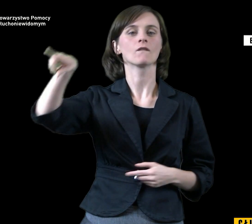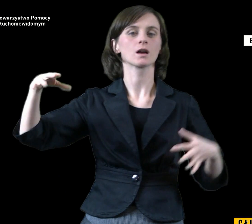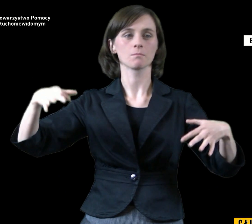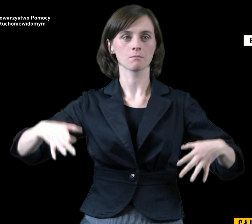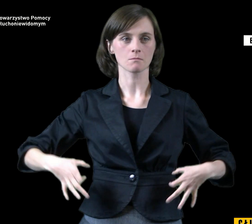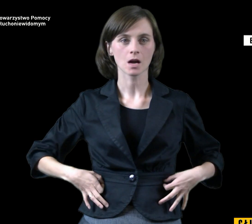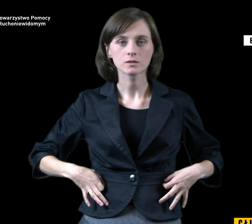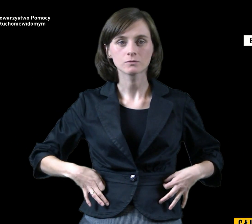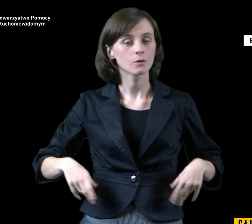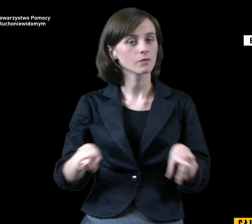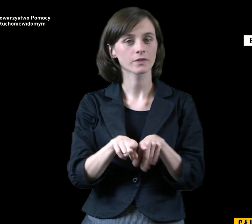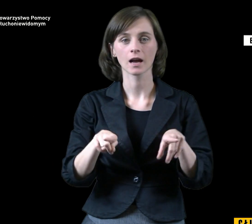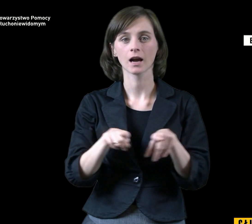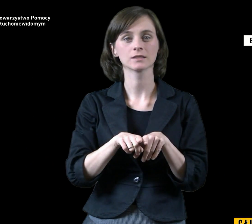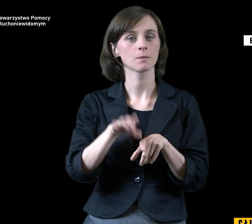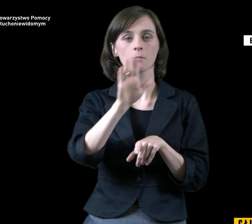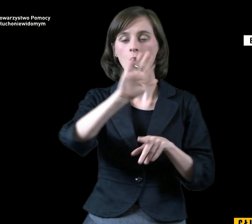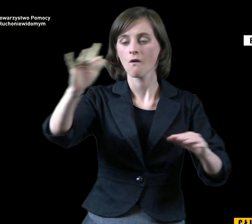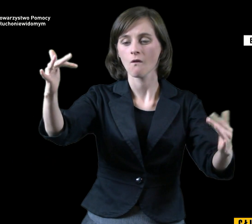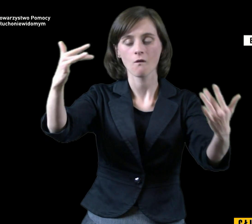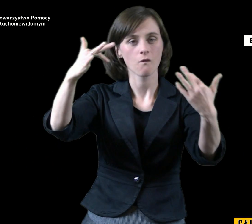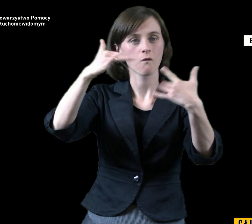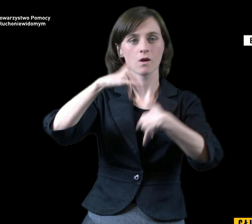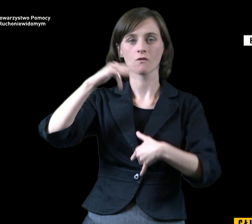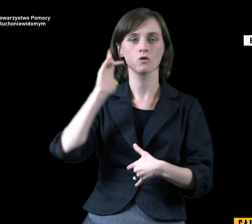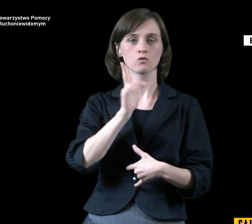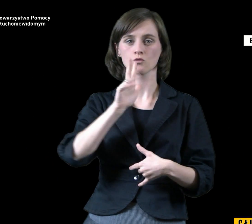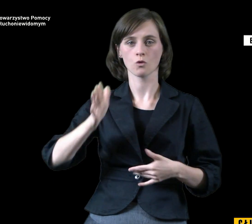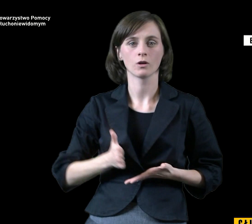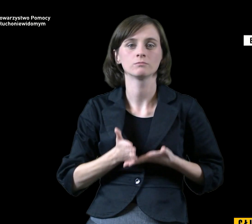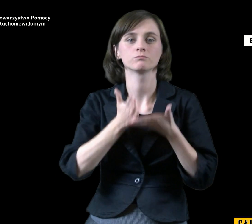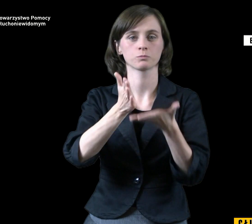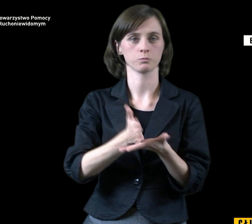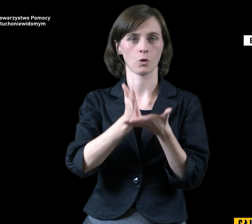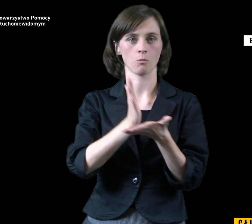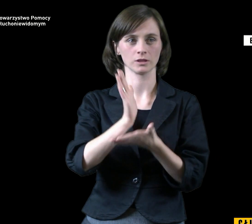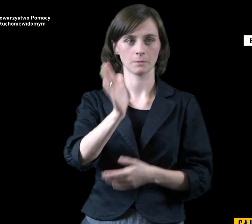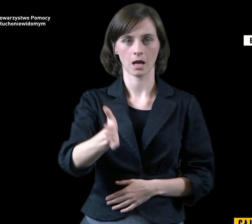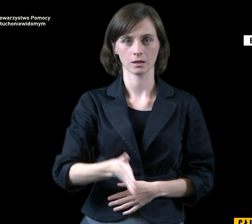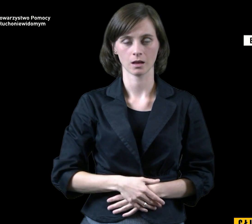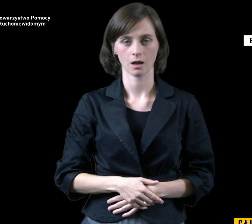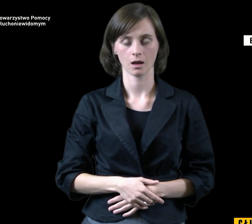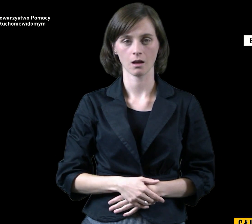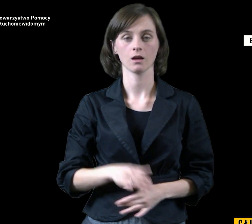Mają Państwo wpływ na to, kto otrzyma tę szansę.